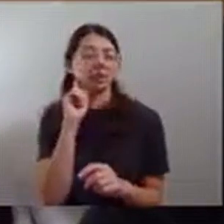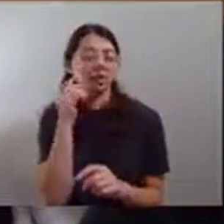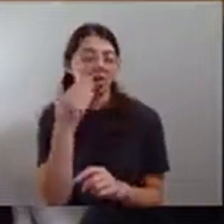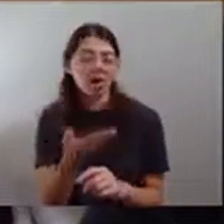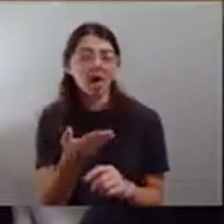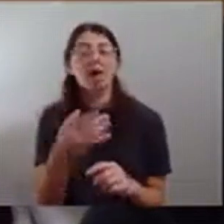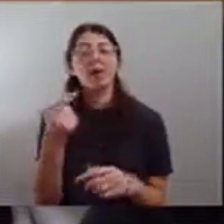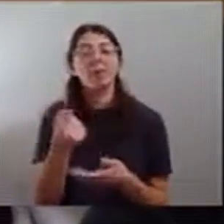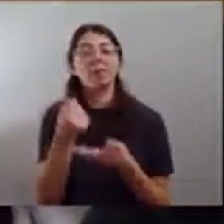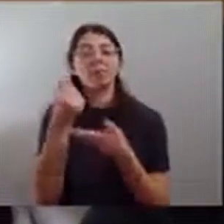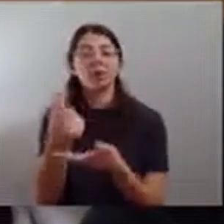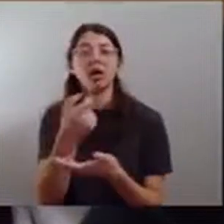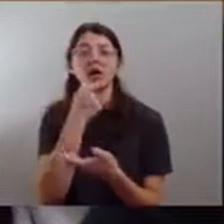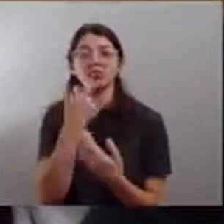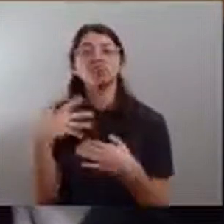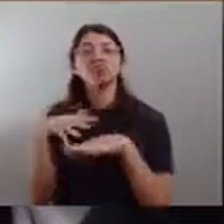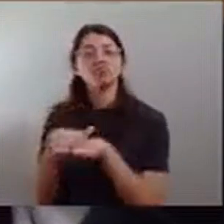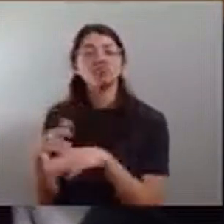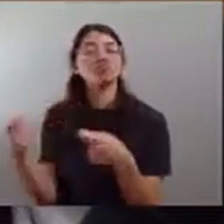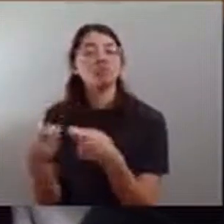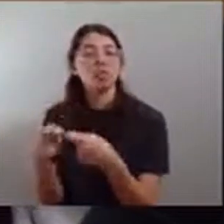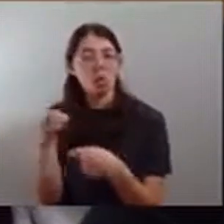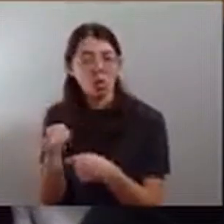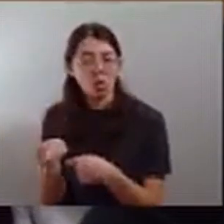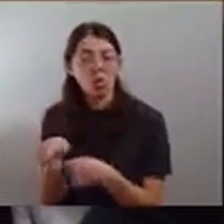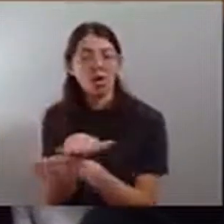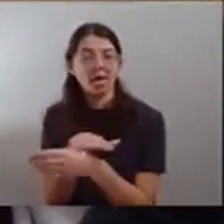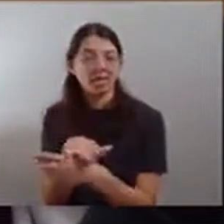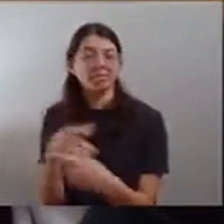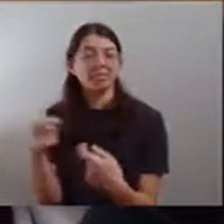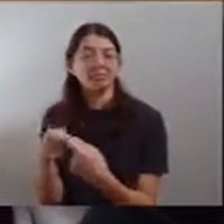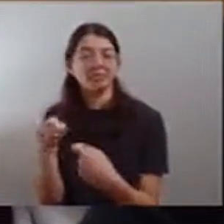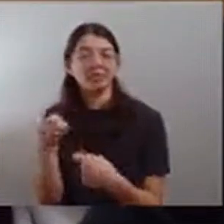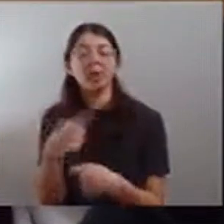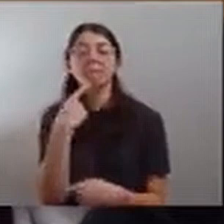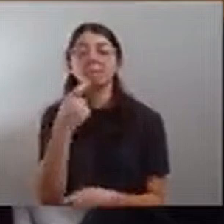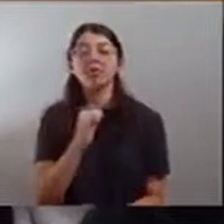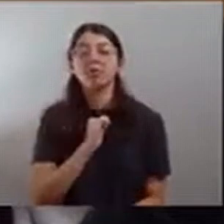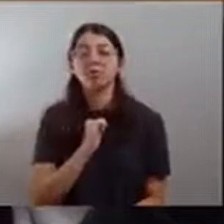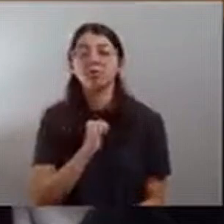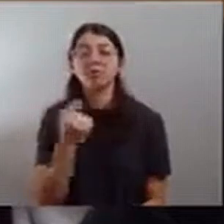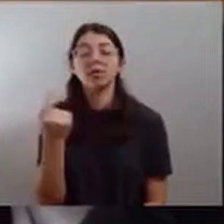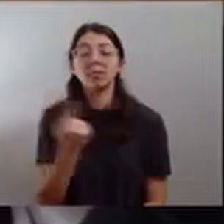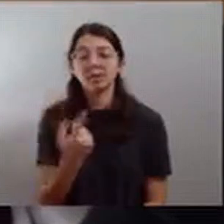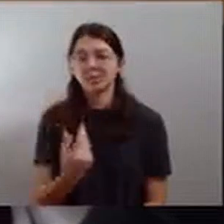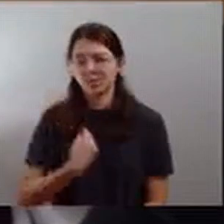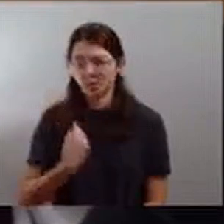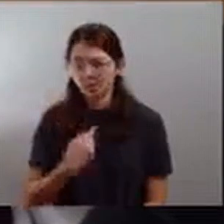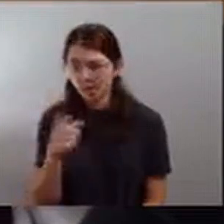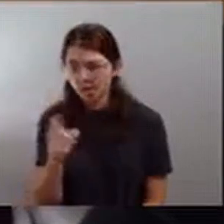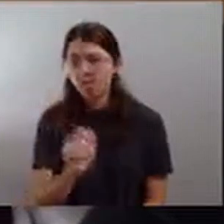tal como diz a proposta. E a questão que eu